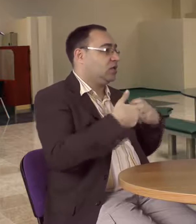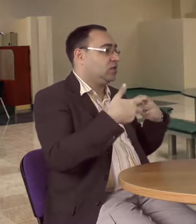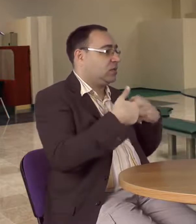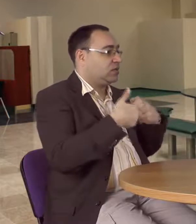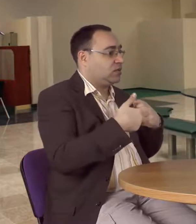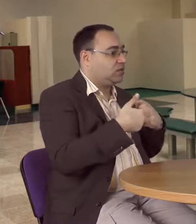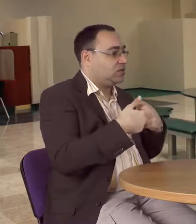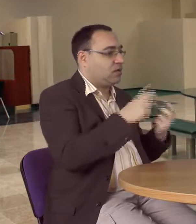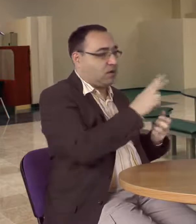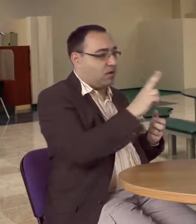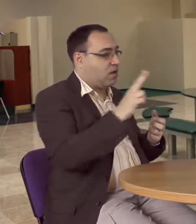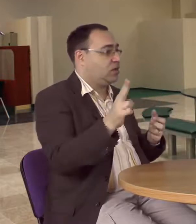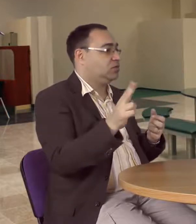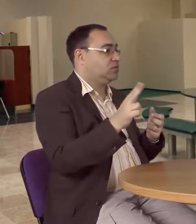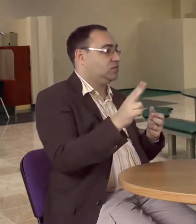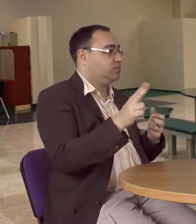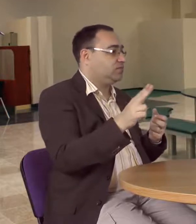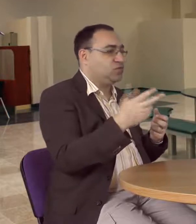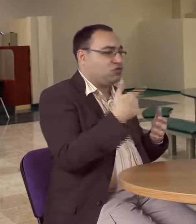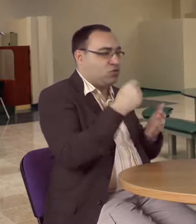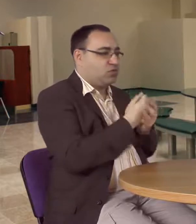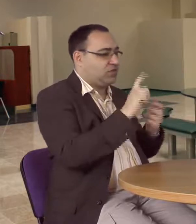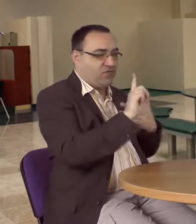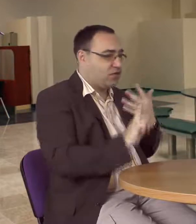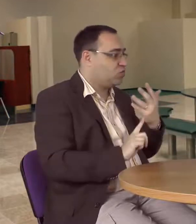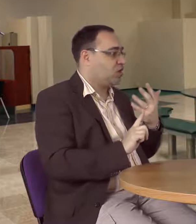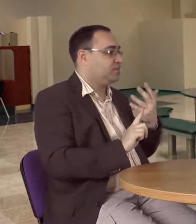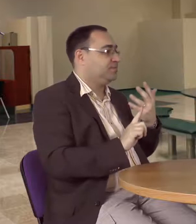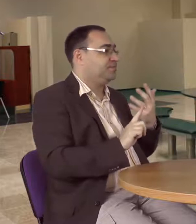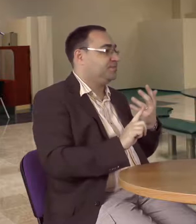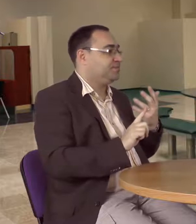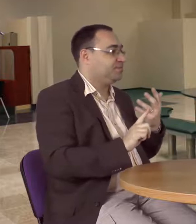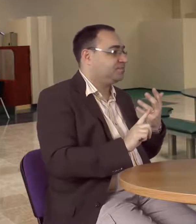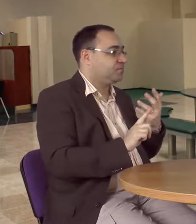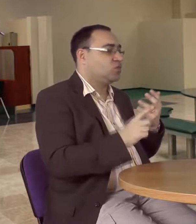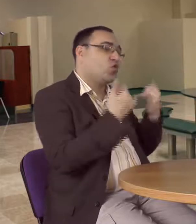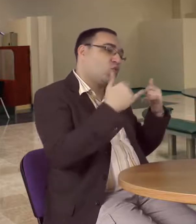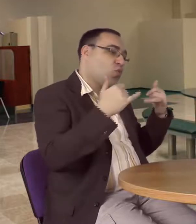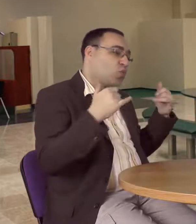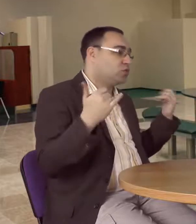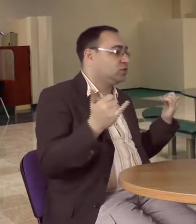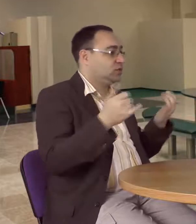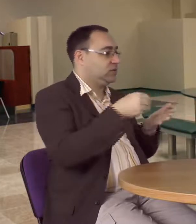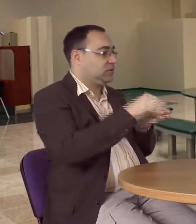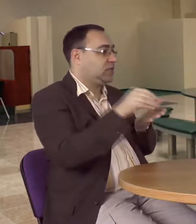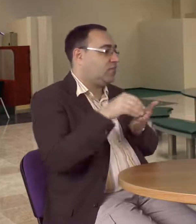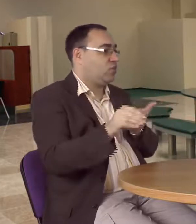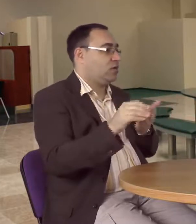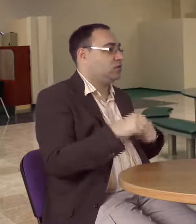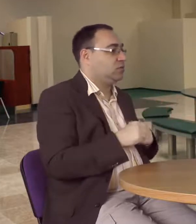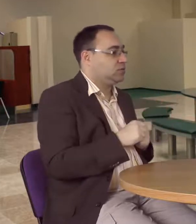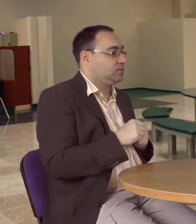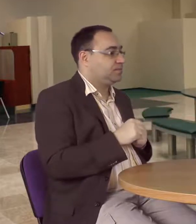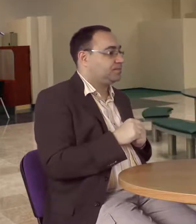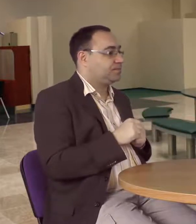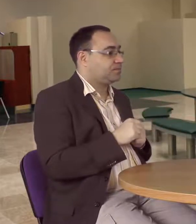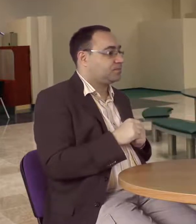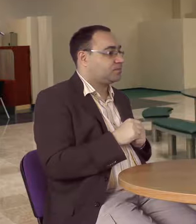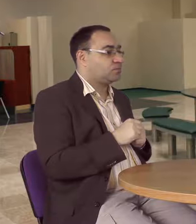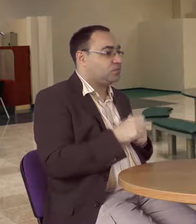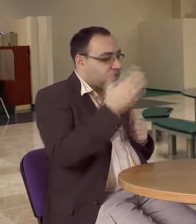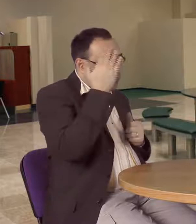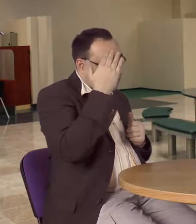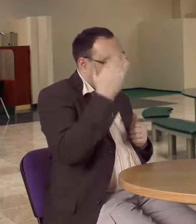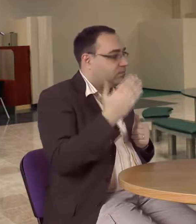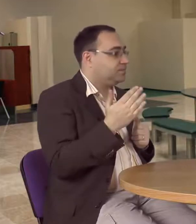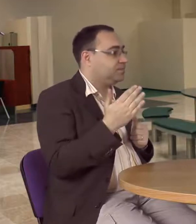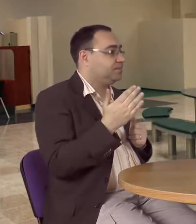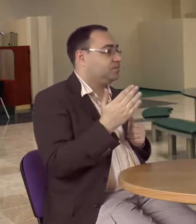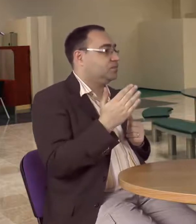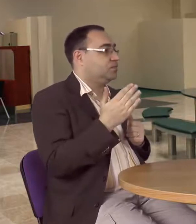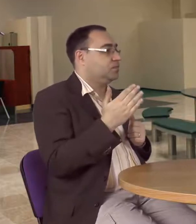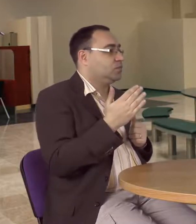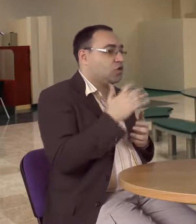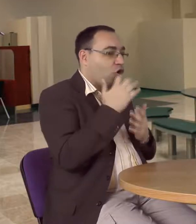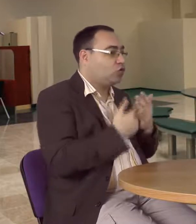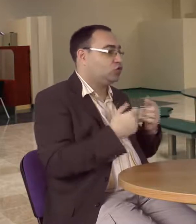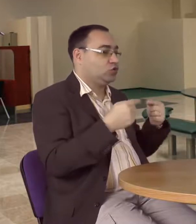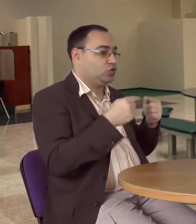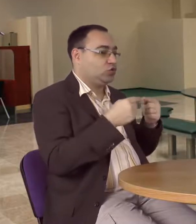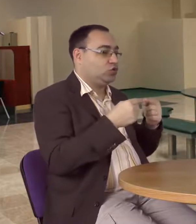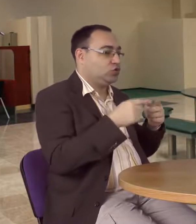Każdy dokument, nie musi to być faktura VAT. Tak jak powiedziałam różne formy teraz są zapłaty i po prostu żeby wynikało z tego dokumentu, że dotyczy to tego podatnika.